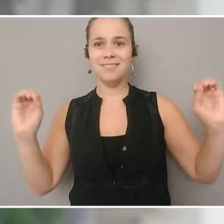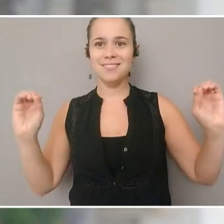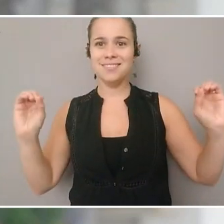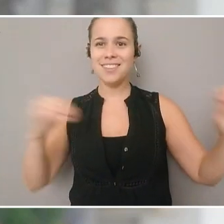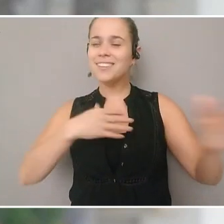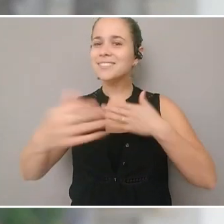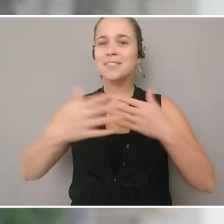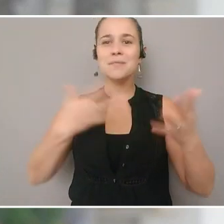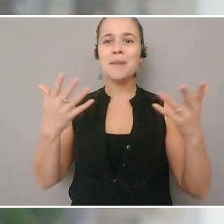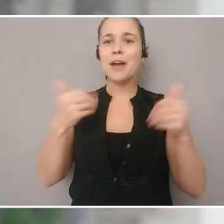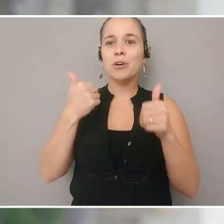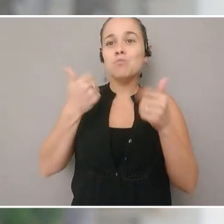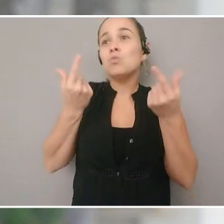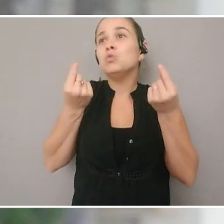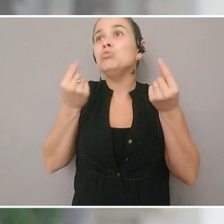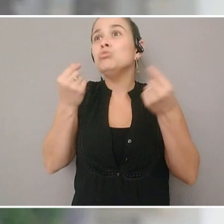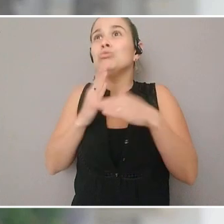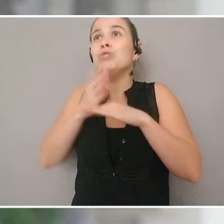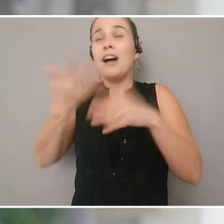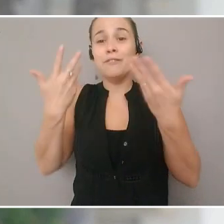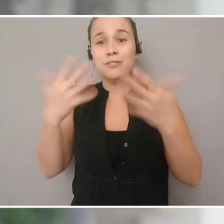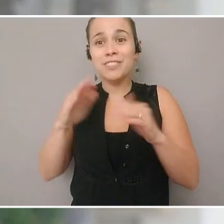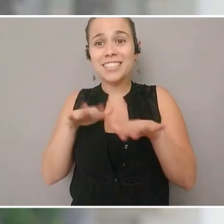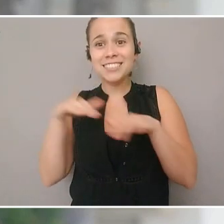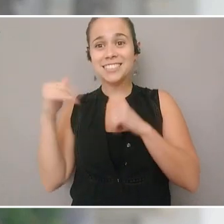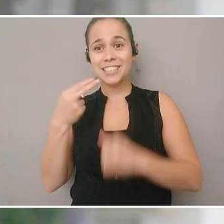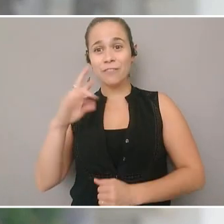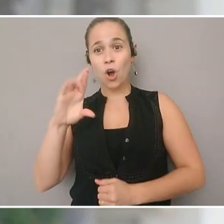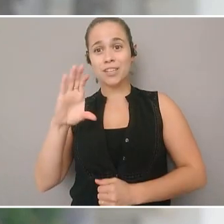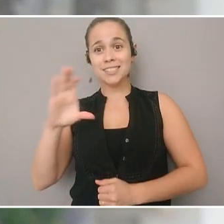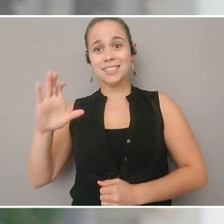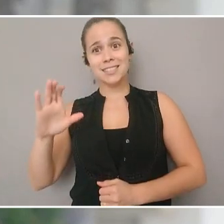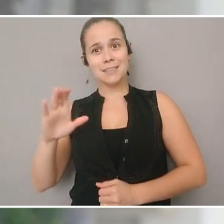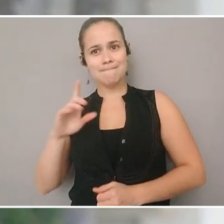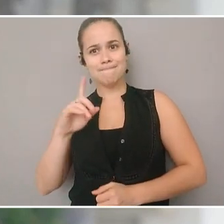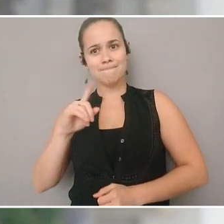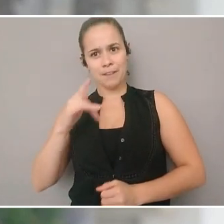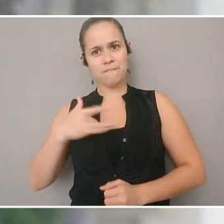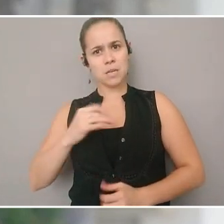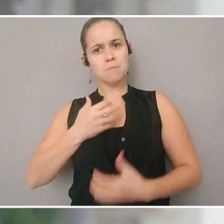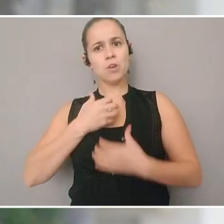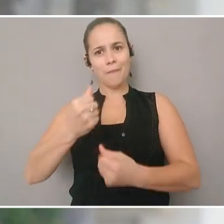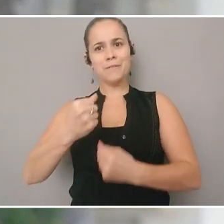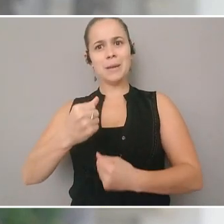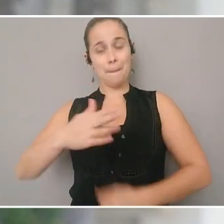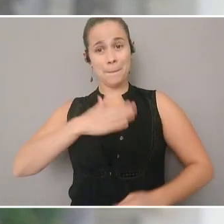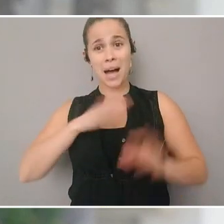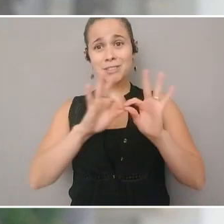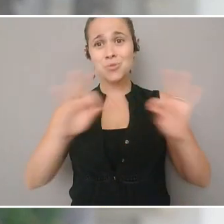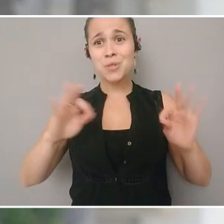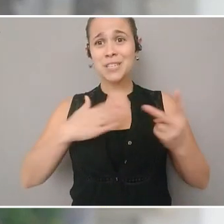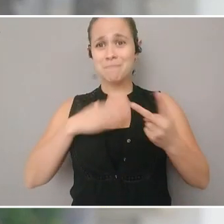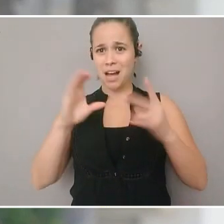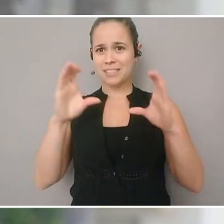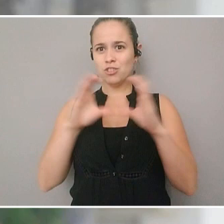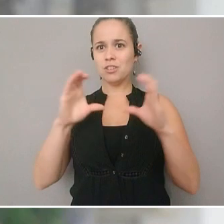en el camino que decide tomar despues de RCC. Este seguro de que su asociado o su